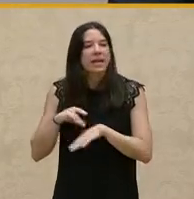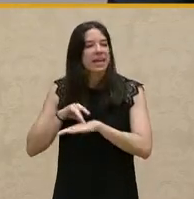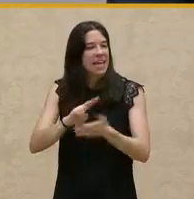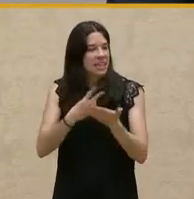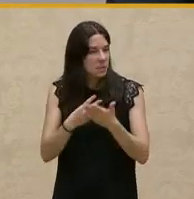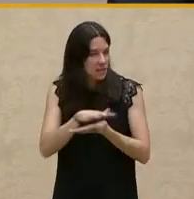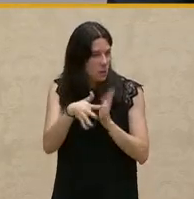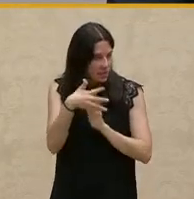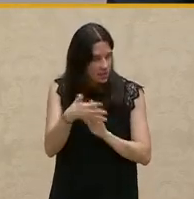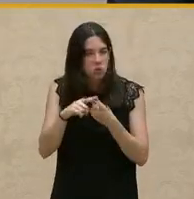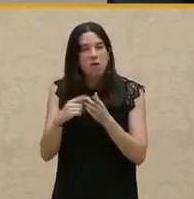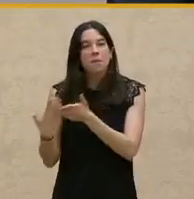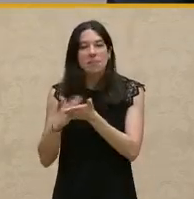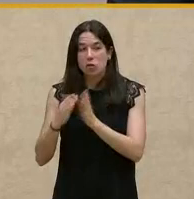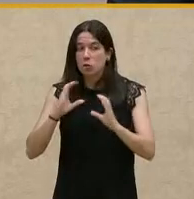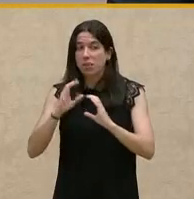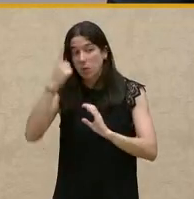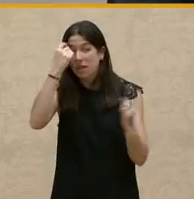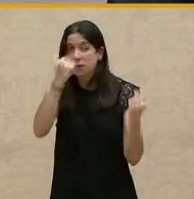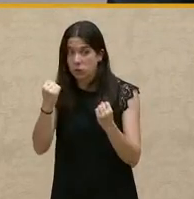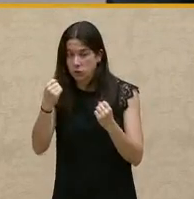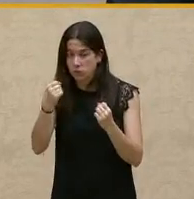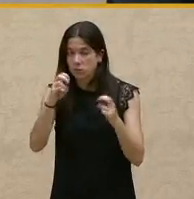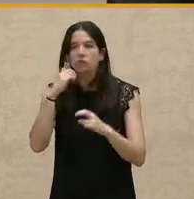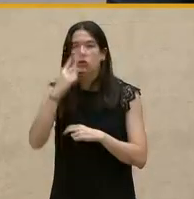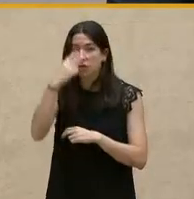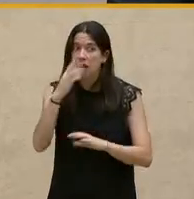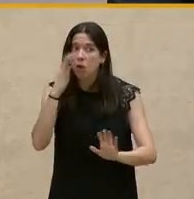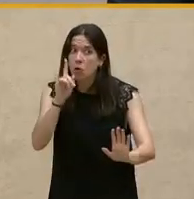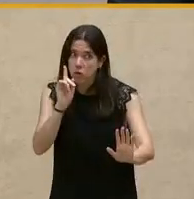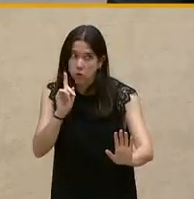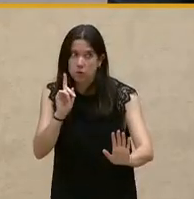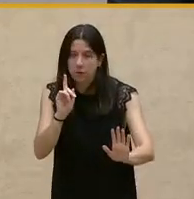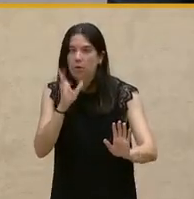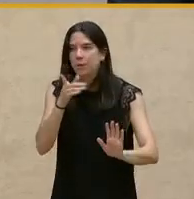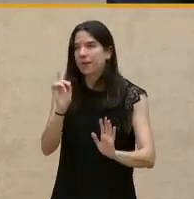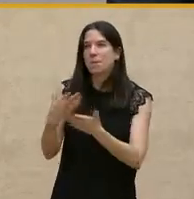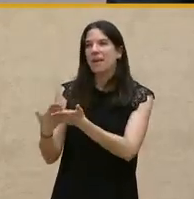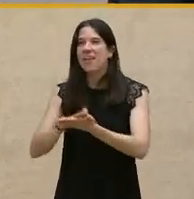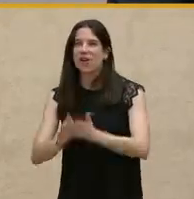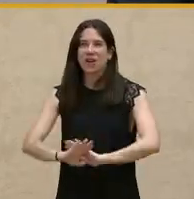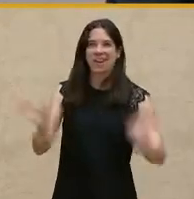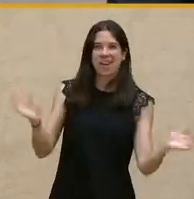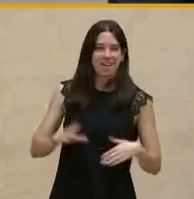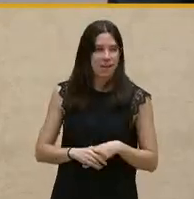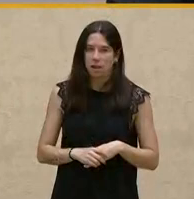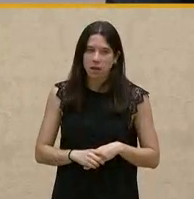mediadores comunicativos expertos en sordoceguera, ojo, porque tener mediación comunicativa no te da